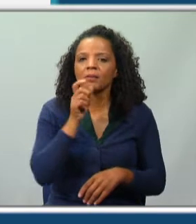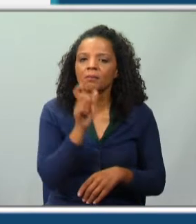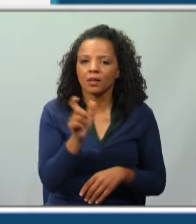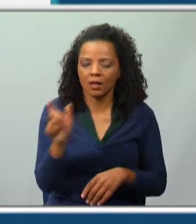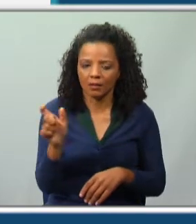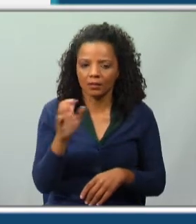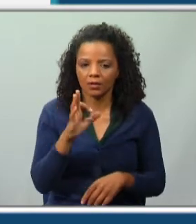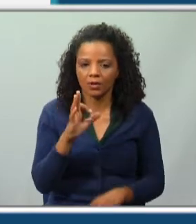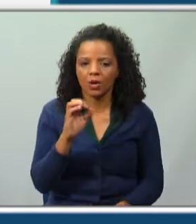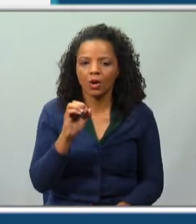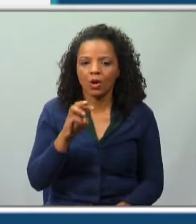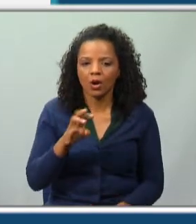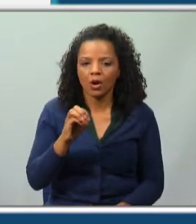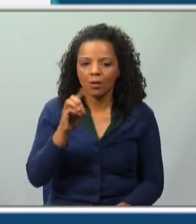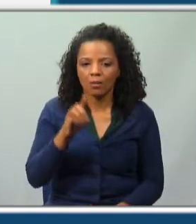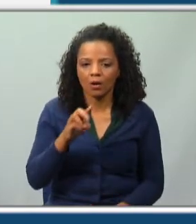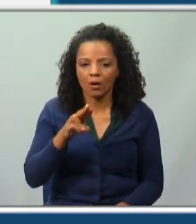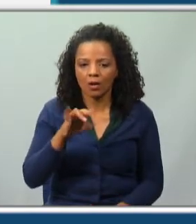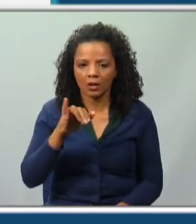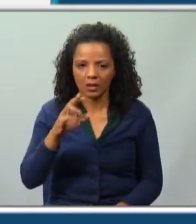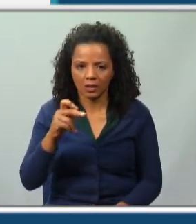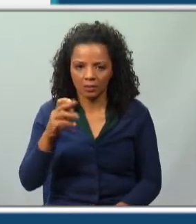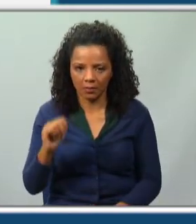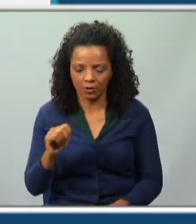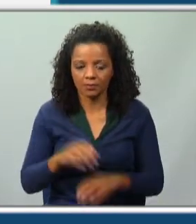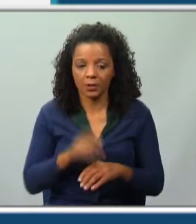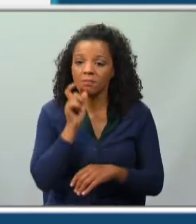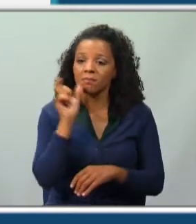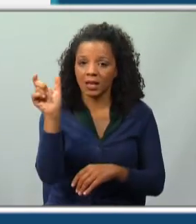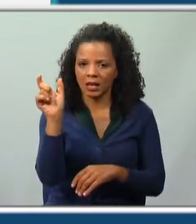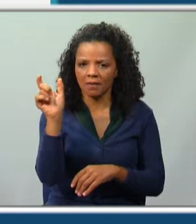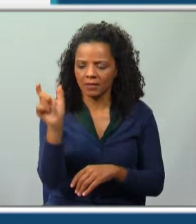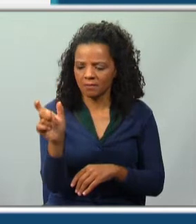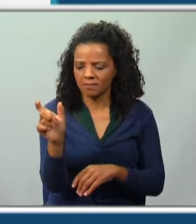é então vamos utilizar novamente Esta palavra Vamos lá fazer este desafio 所以讓我們再次使用它讓我們來做這個挑戰